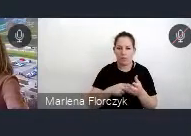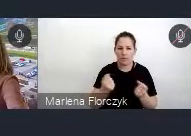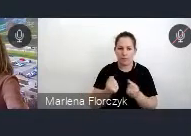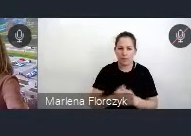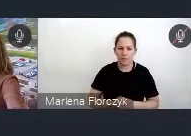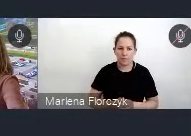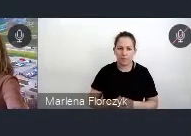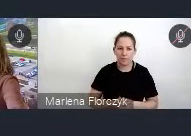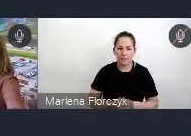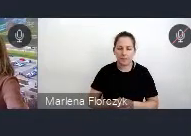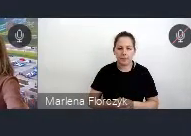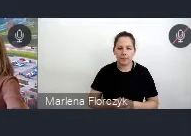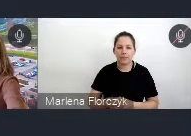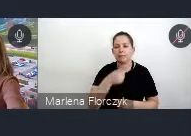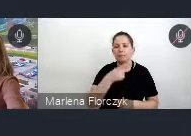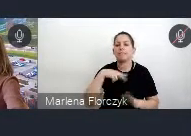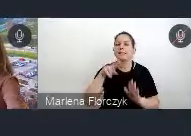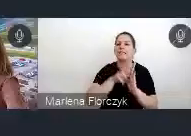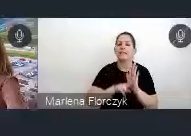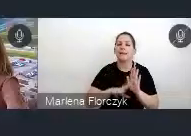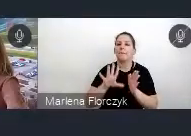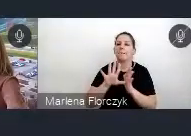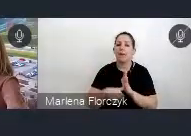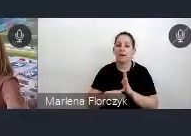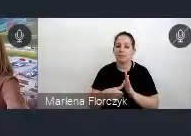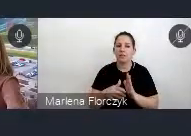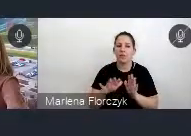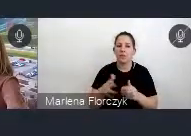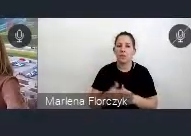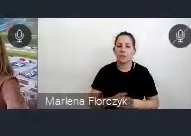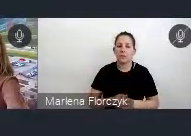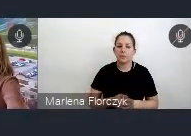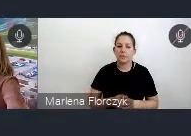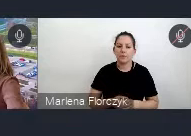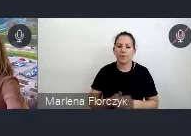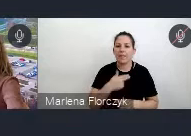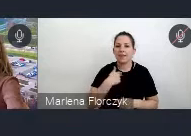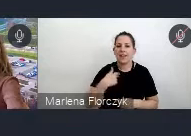Przyjęliśmy taką zasadę w mieście, że nasadzamy...